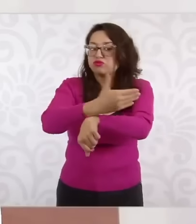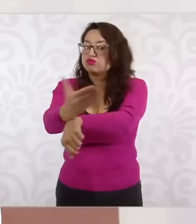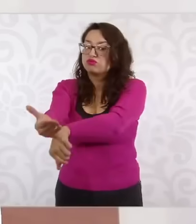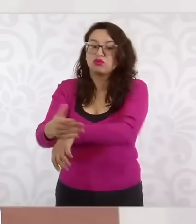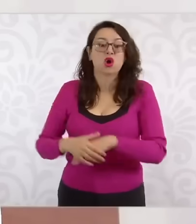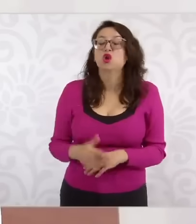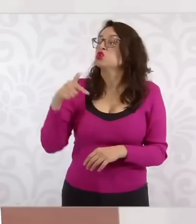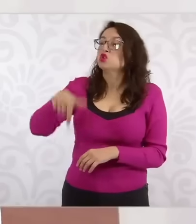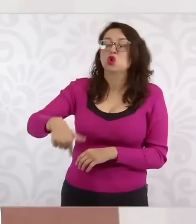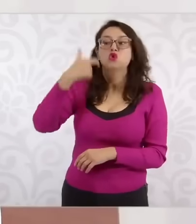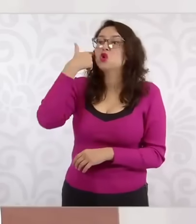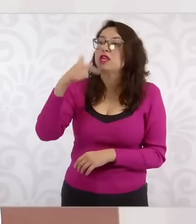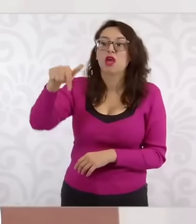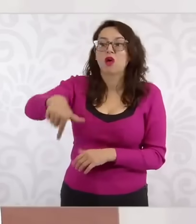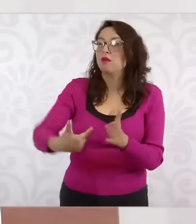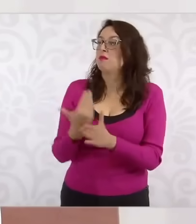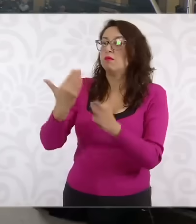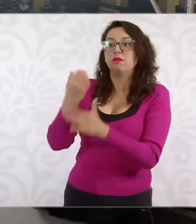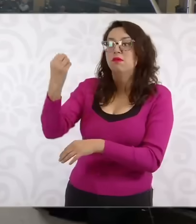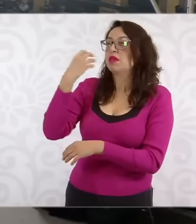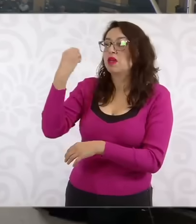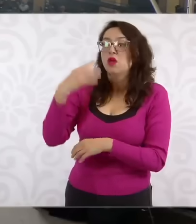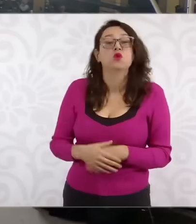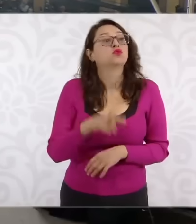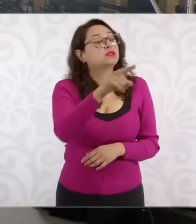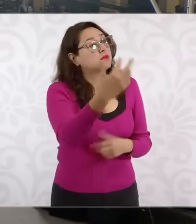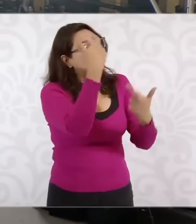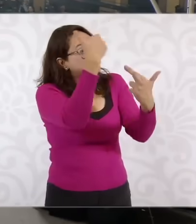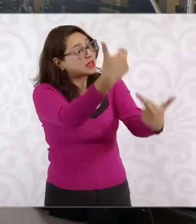que la mañana pregunta. Ayer usted me quiere, me pide respeto a mí, pero ayer no le pidió